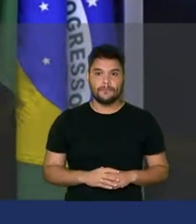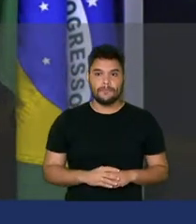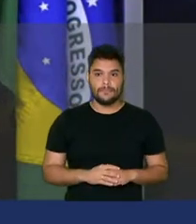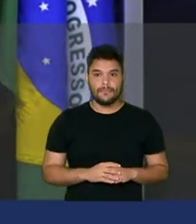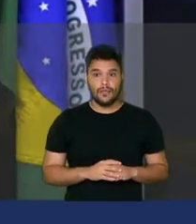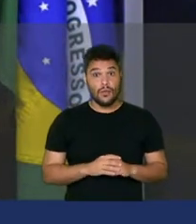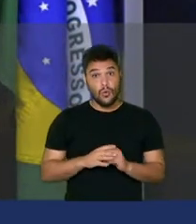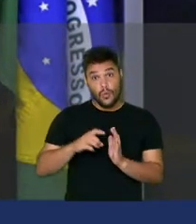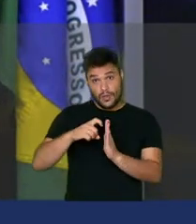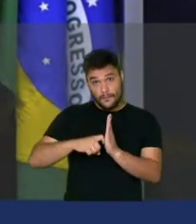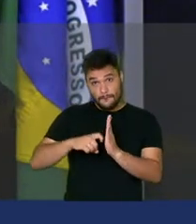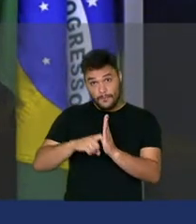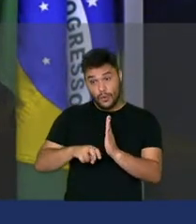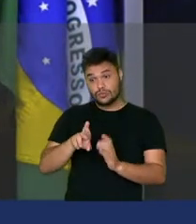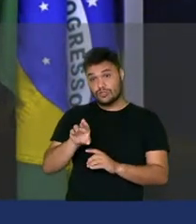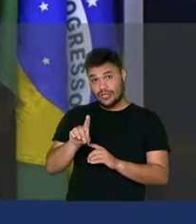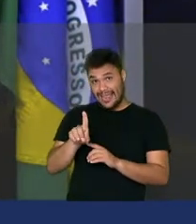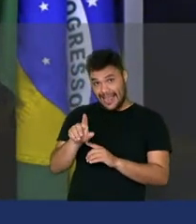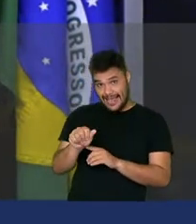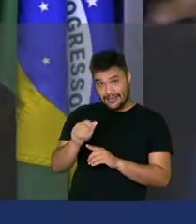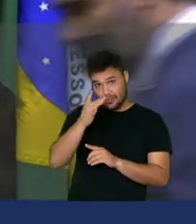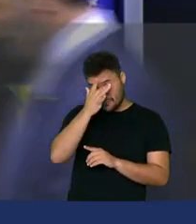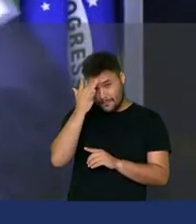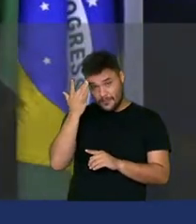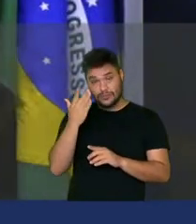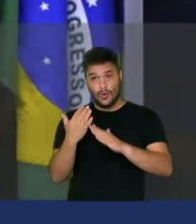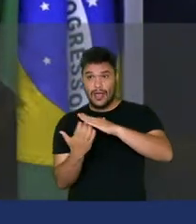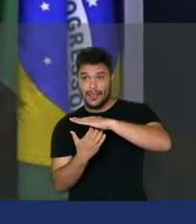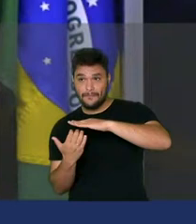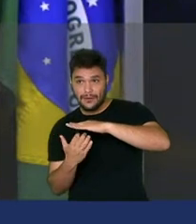TRIBUTÁRIA JÁ INCIDE 16.33% . O IMPOSTO DE RENDA DE PESSOA JURÍDICA, CONTRIBUIÇÃO